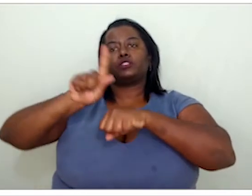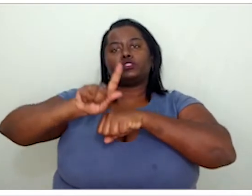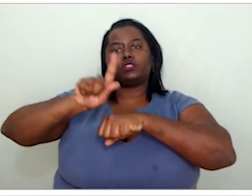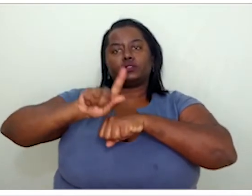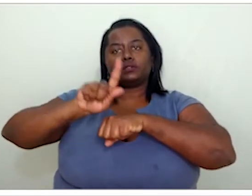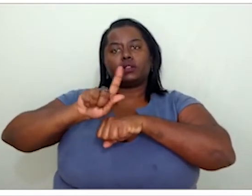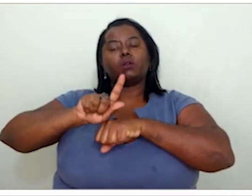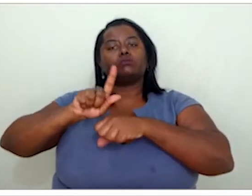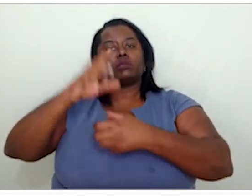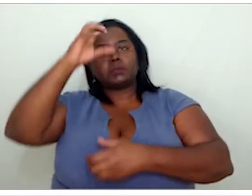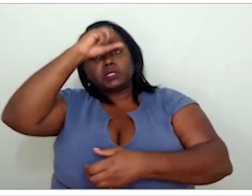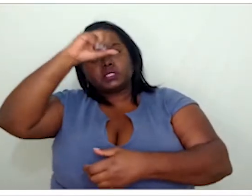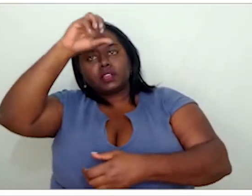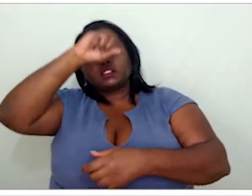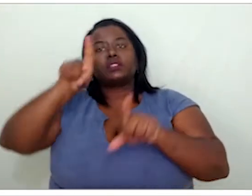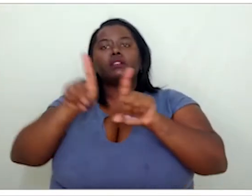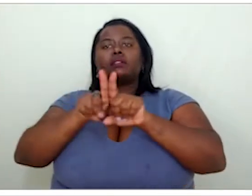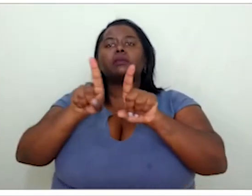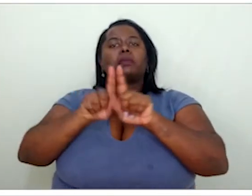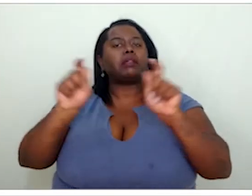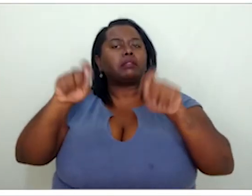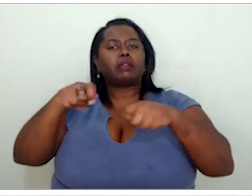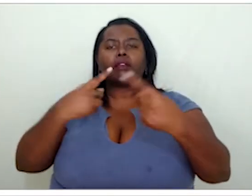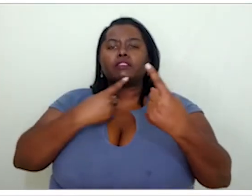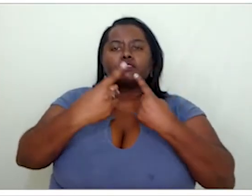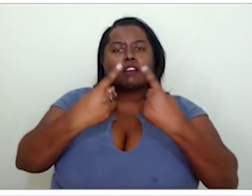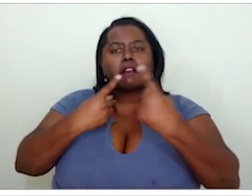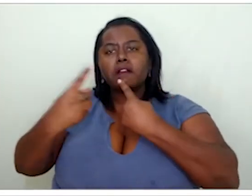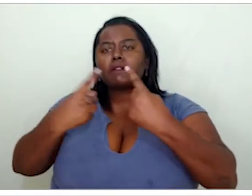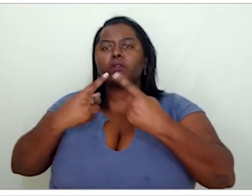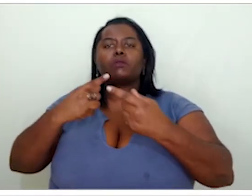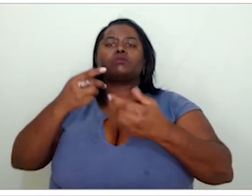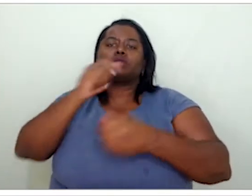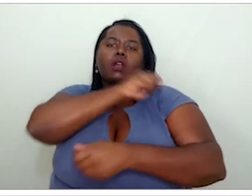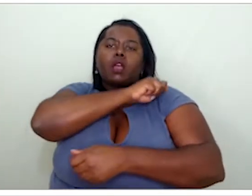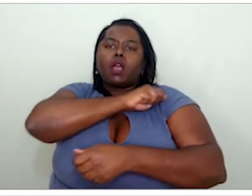entre estudiantes y entre el facilitador y los estudiantes,